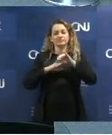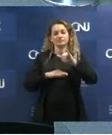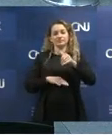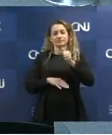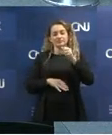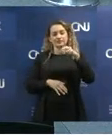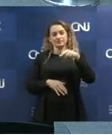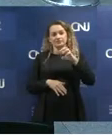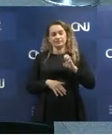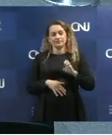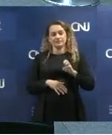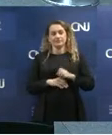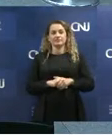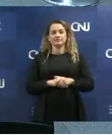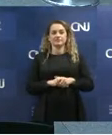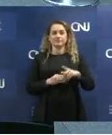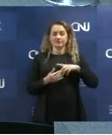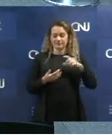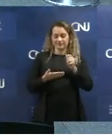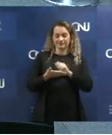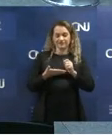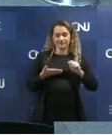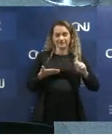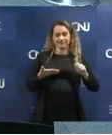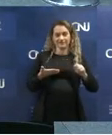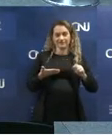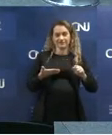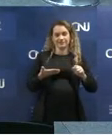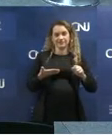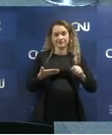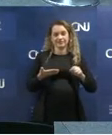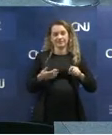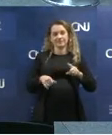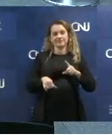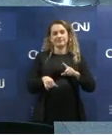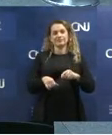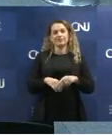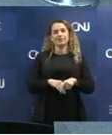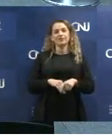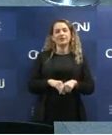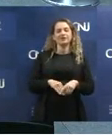e anotei no espaço da conselheira Jane Granzoto. Então conselheira